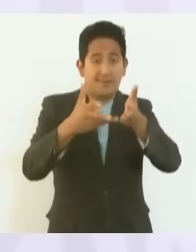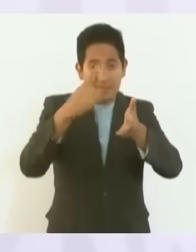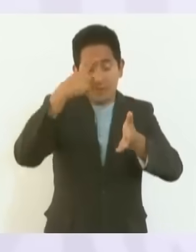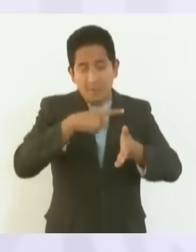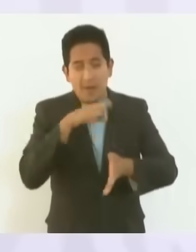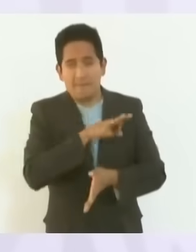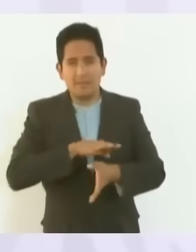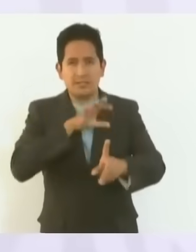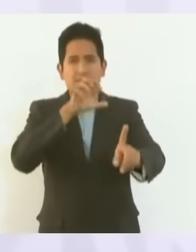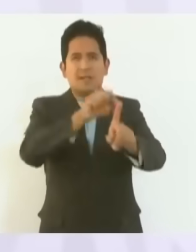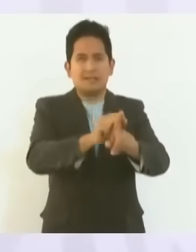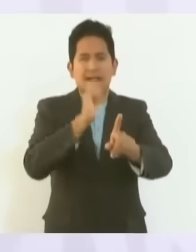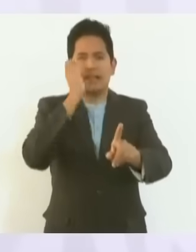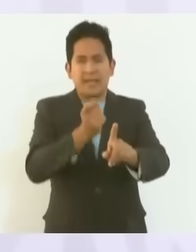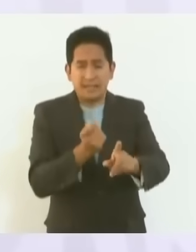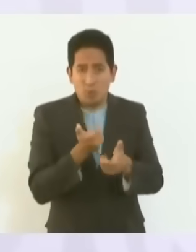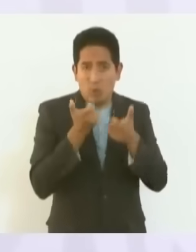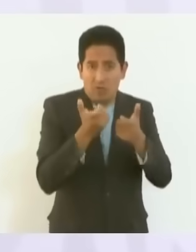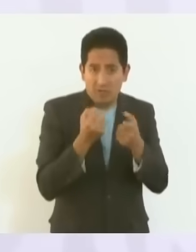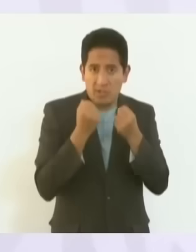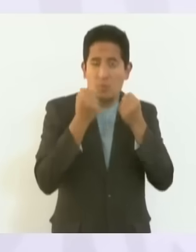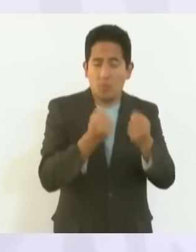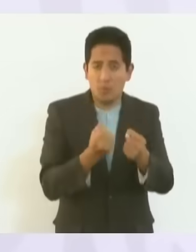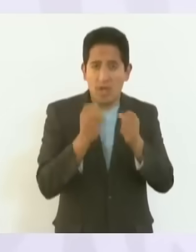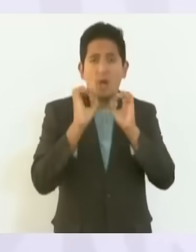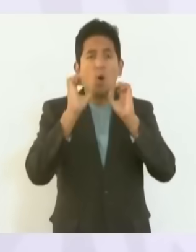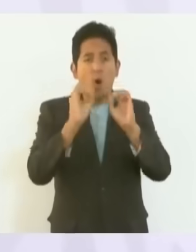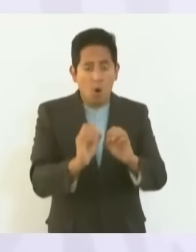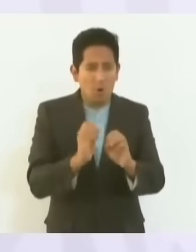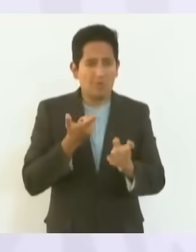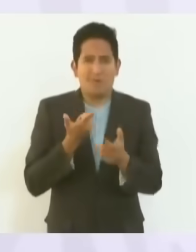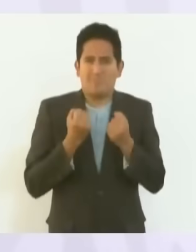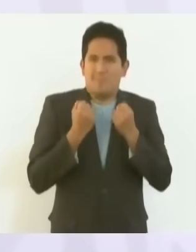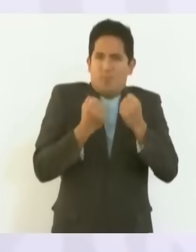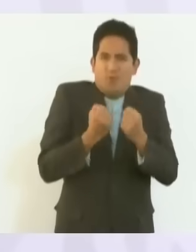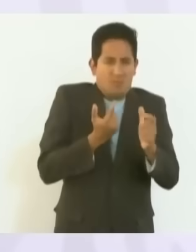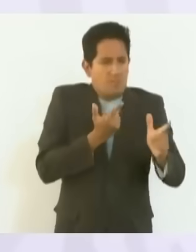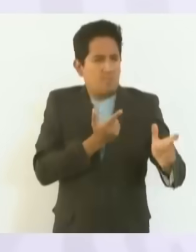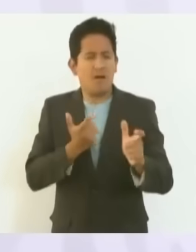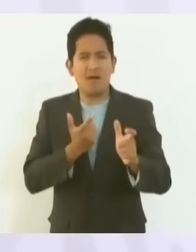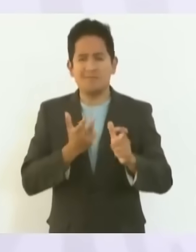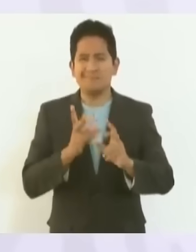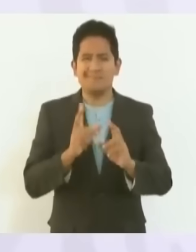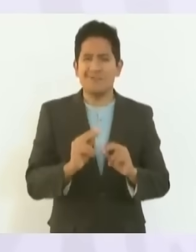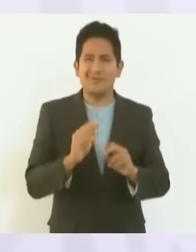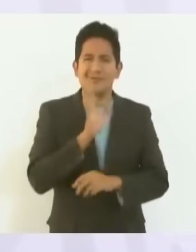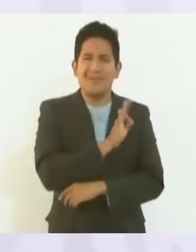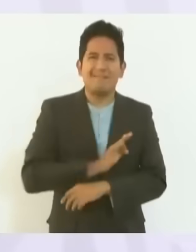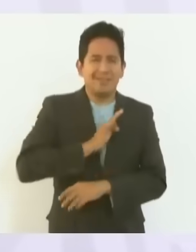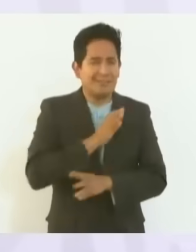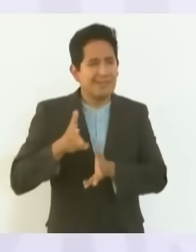del dinero o el poder que proporciona disparar un arma. El camino a la felicidad es la fraternidad